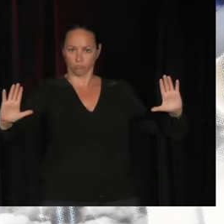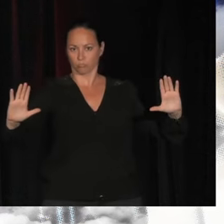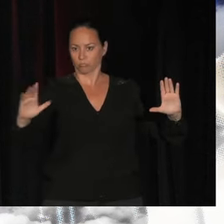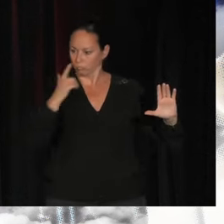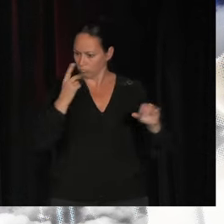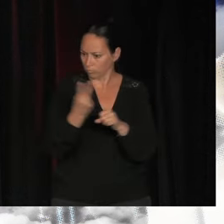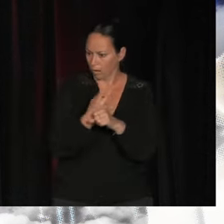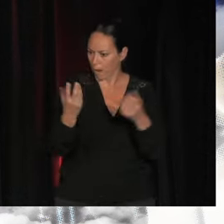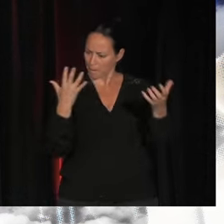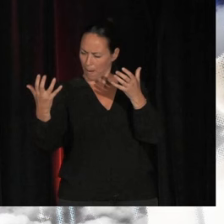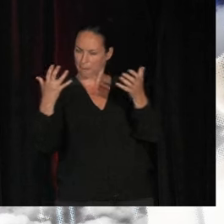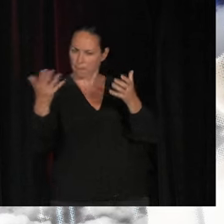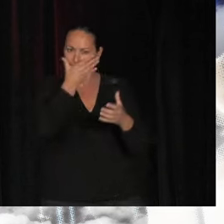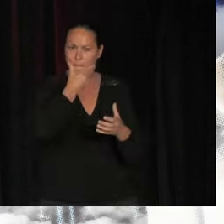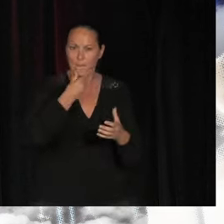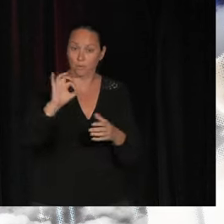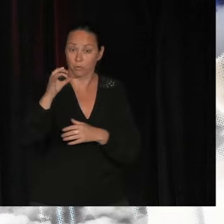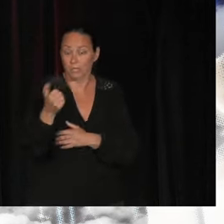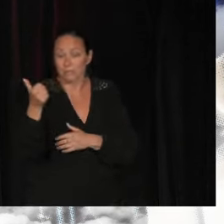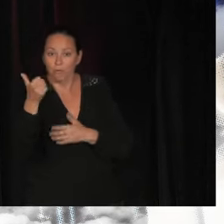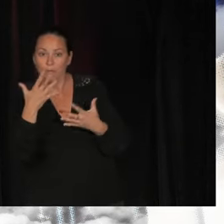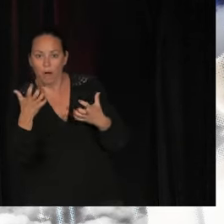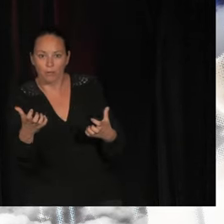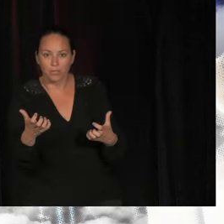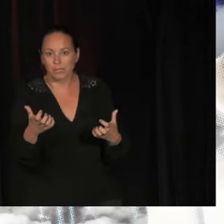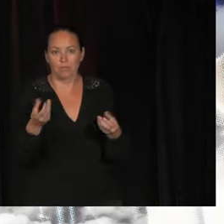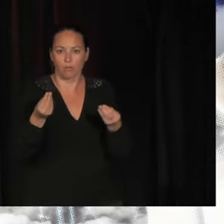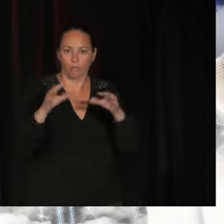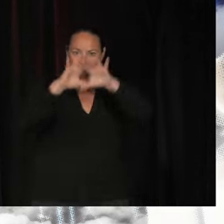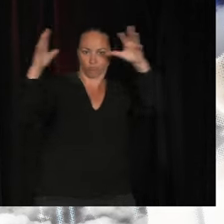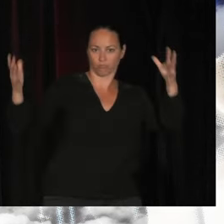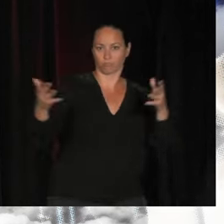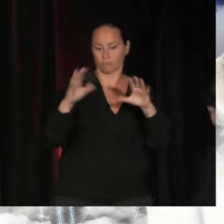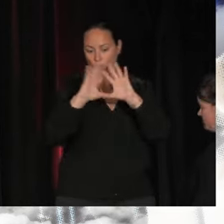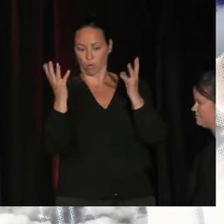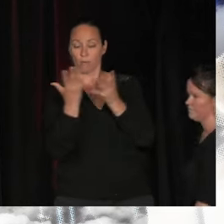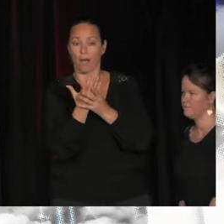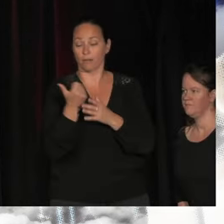Oui, ils ont voulu redonner un cadre global. Vraiment, c'était ça, le terme qu'ils emploient en permanence,